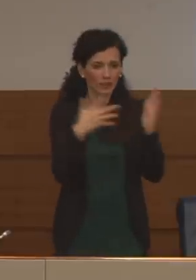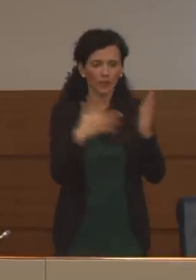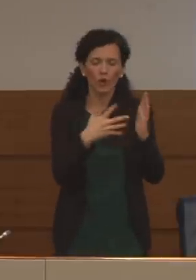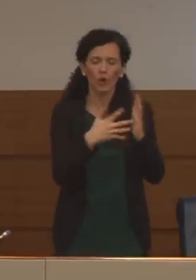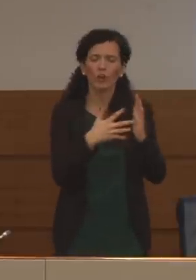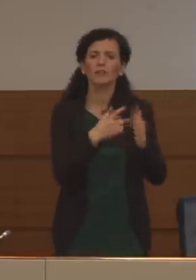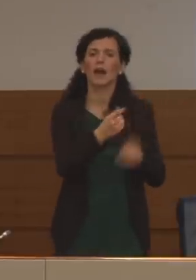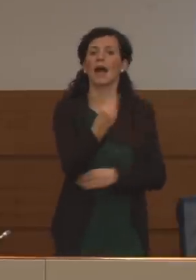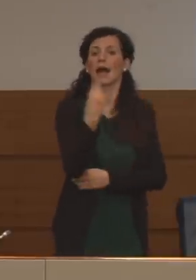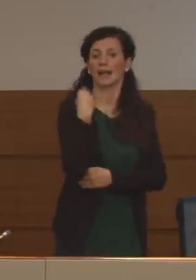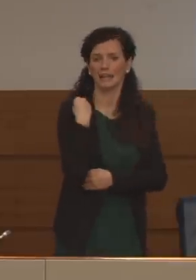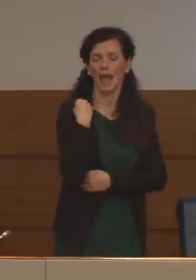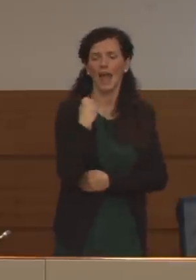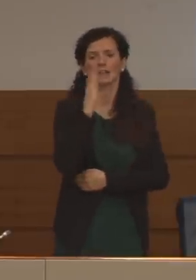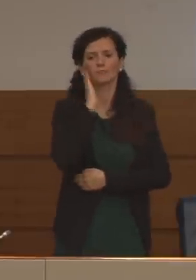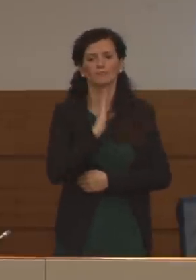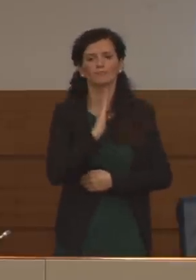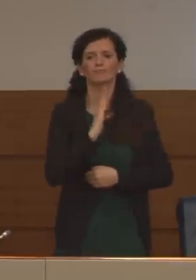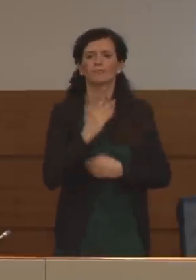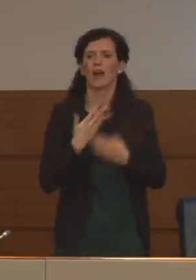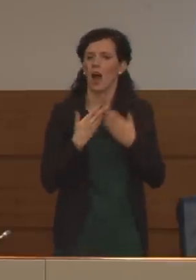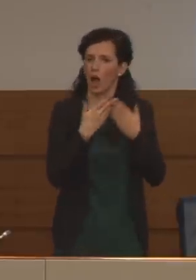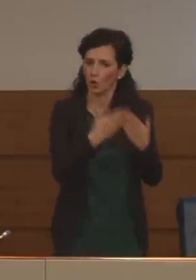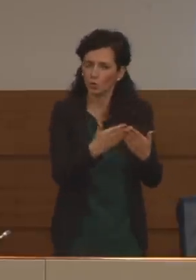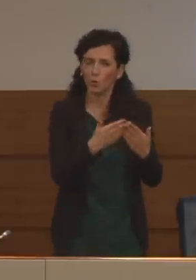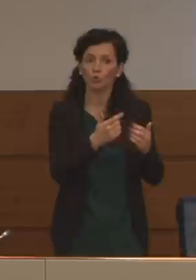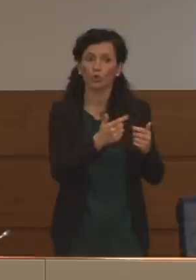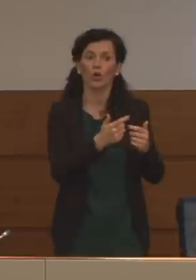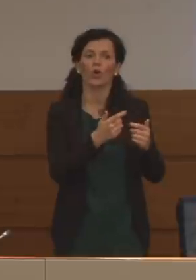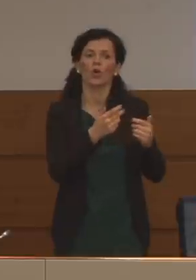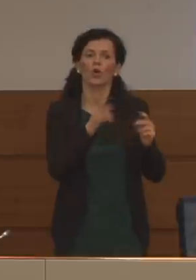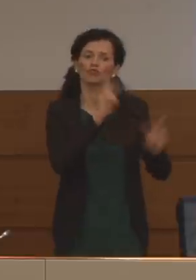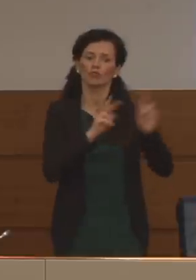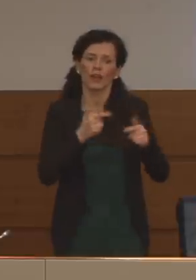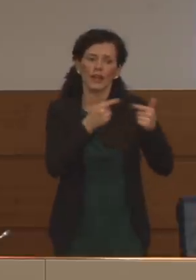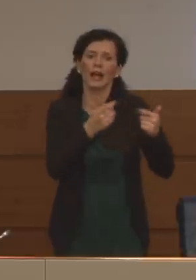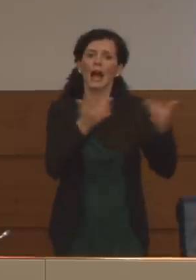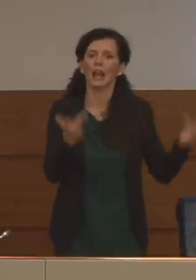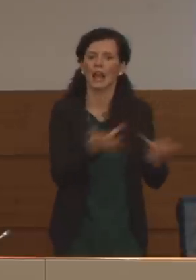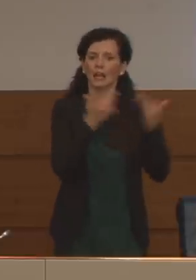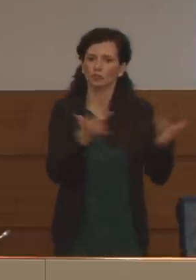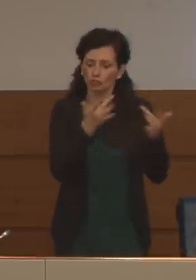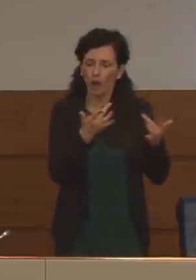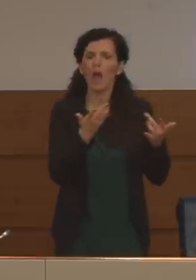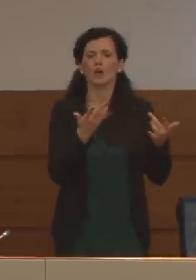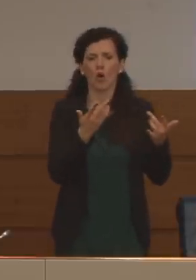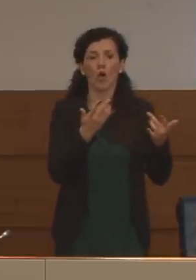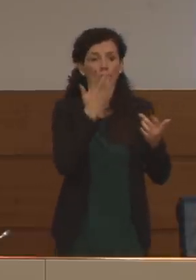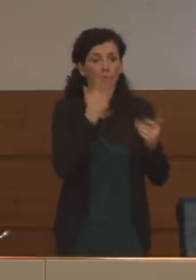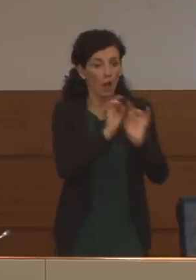alleggerire e di fare posto nelle proprie terapie intensive noi lo facciamo,